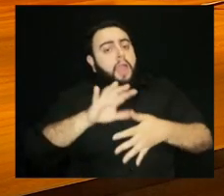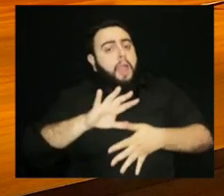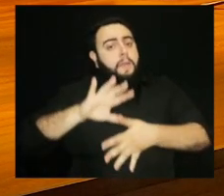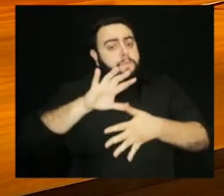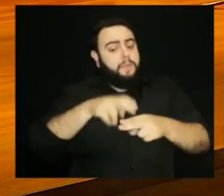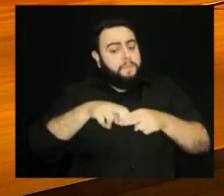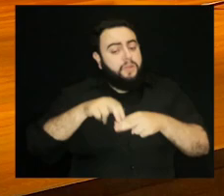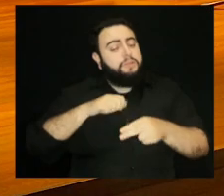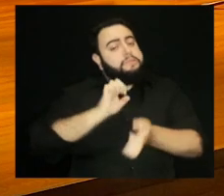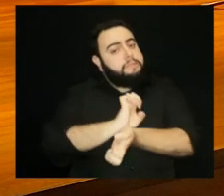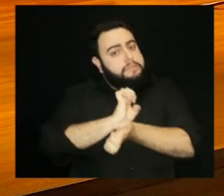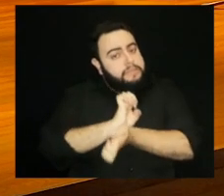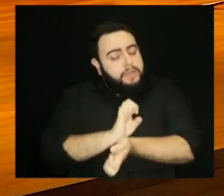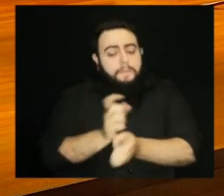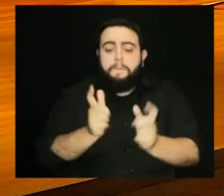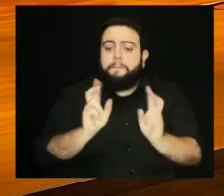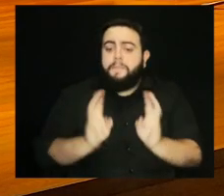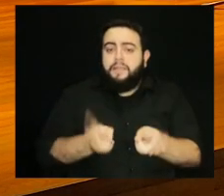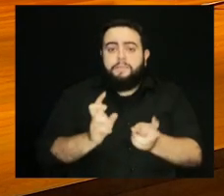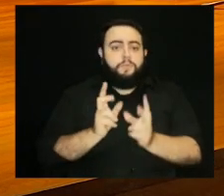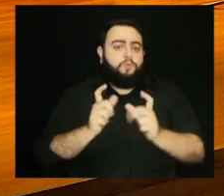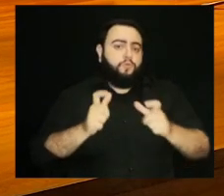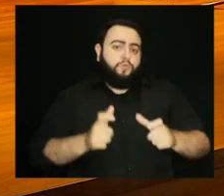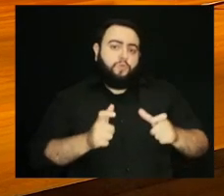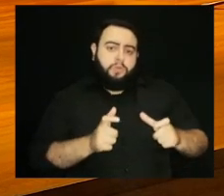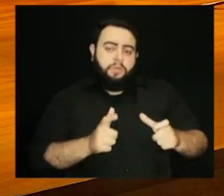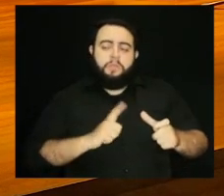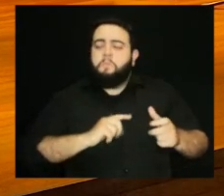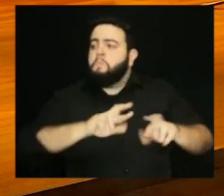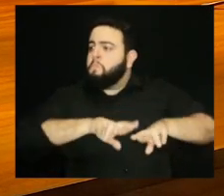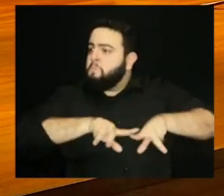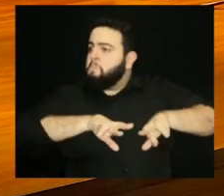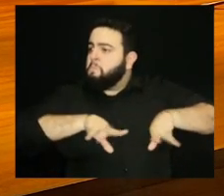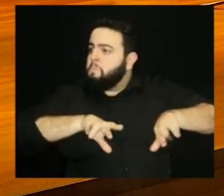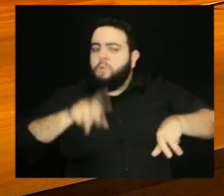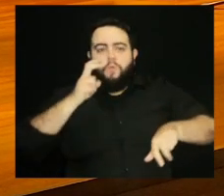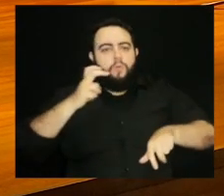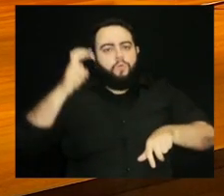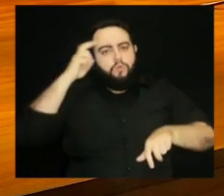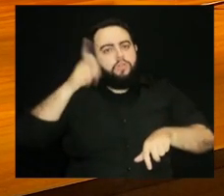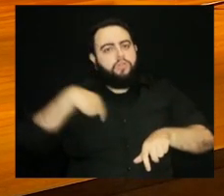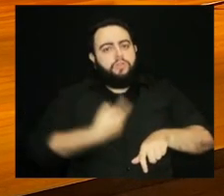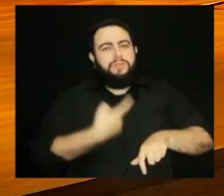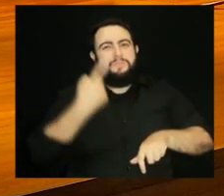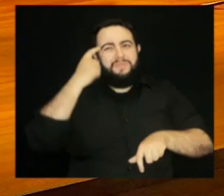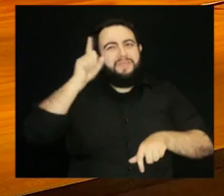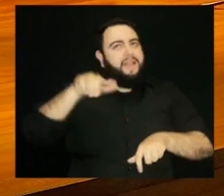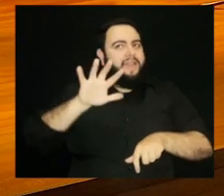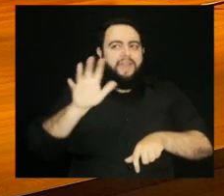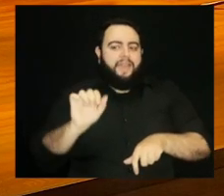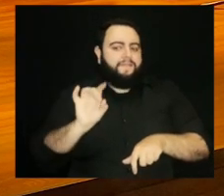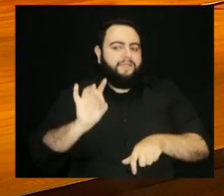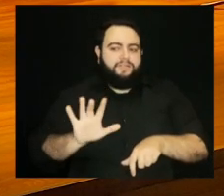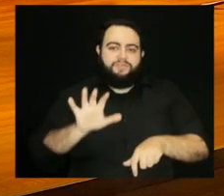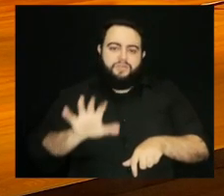senzalas. São muitas culturas diferentes, a gente pensa África né, e na verdade se tu pega